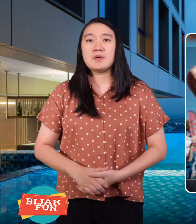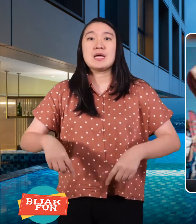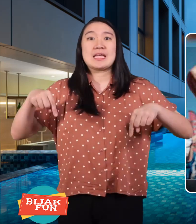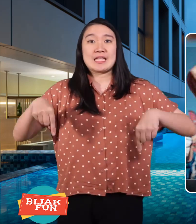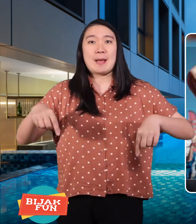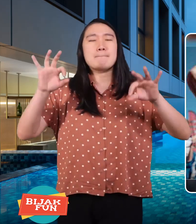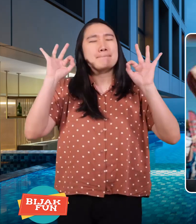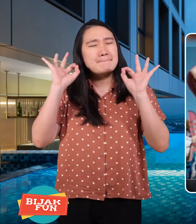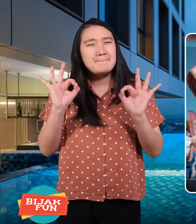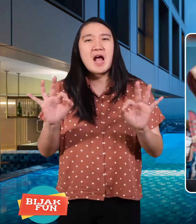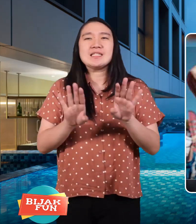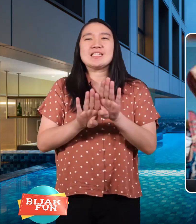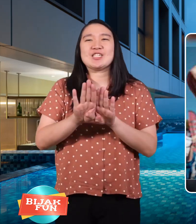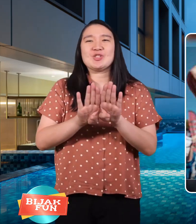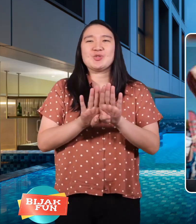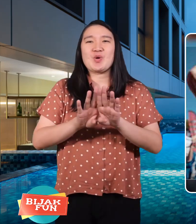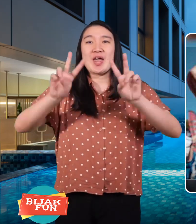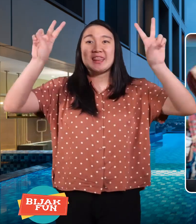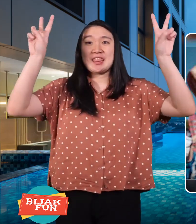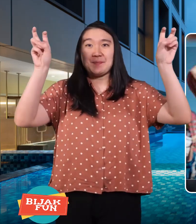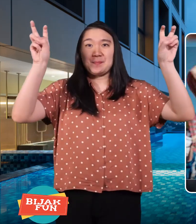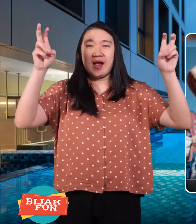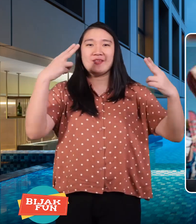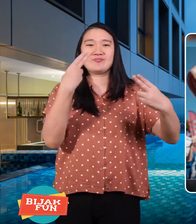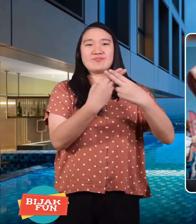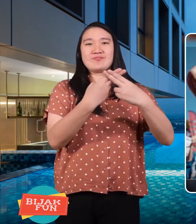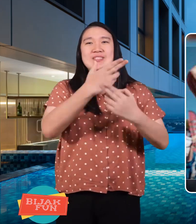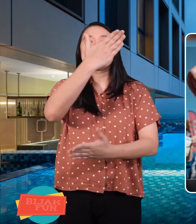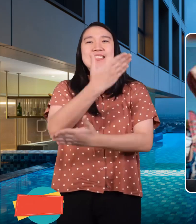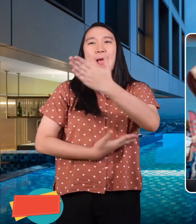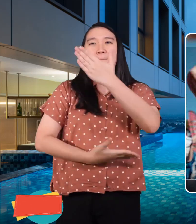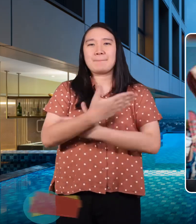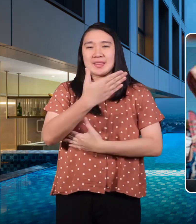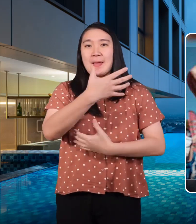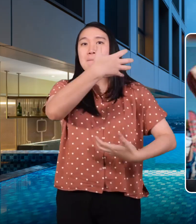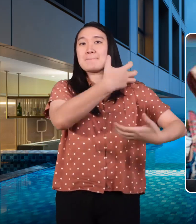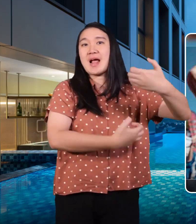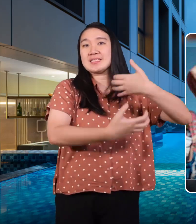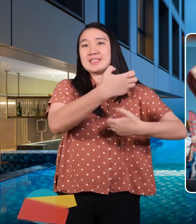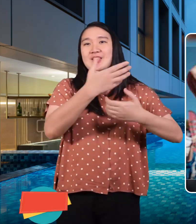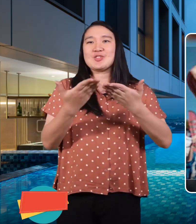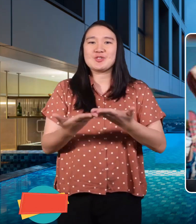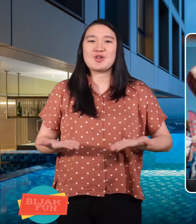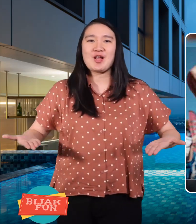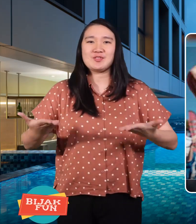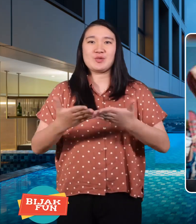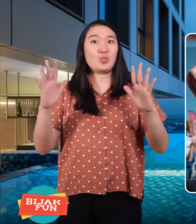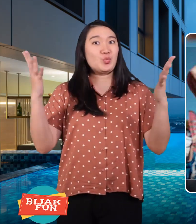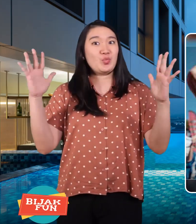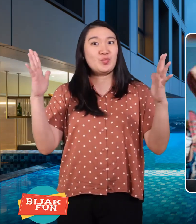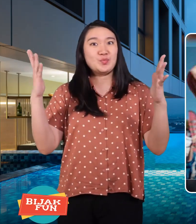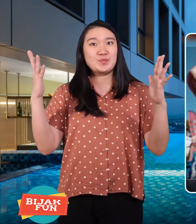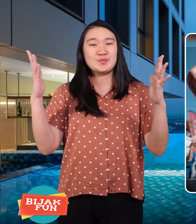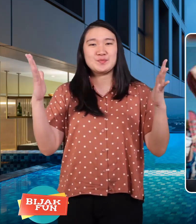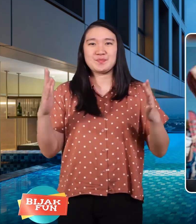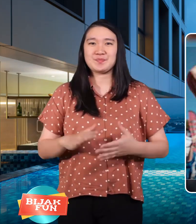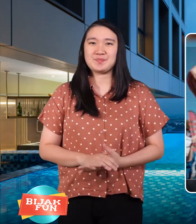Pas sesuai tema ini #DisabilitasPanjatSosial.